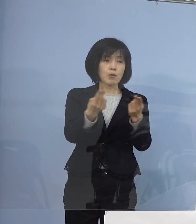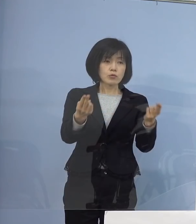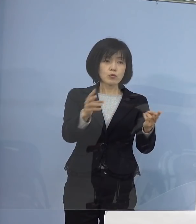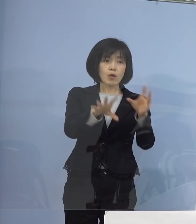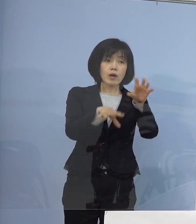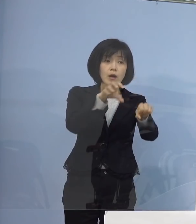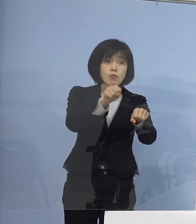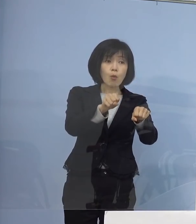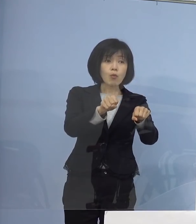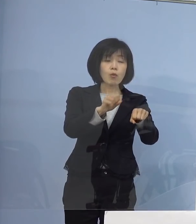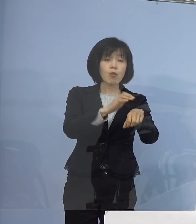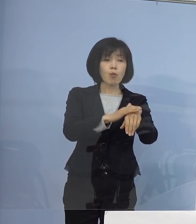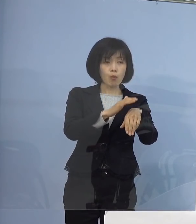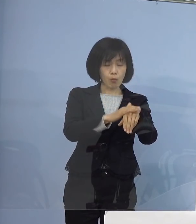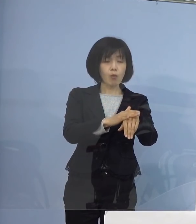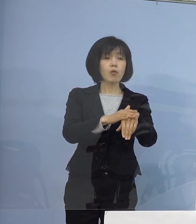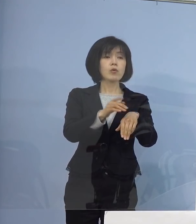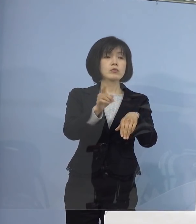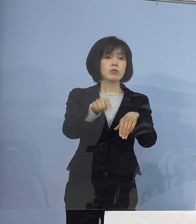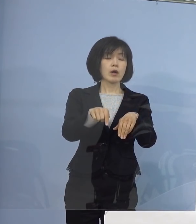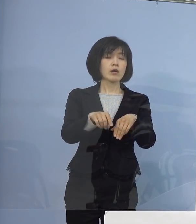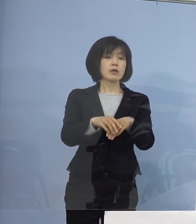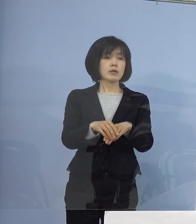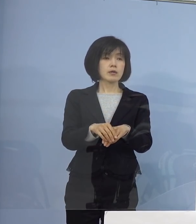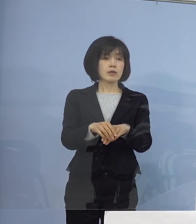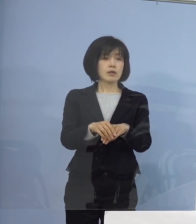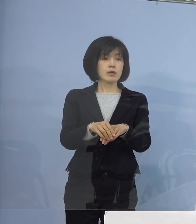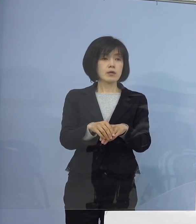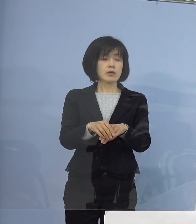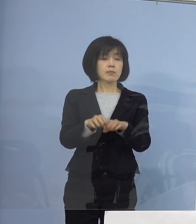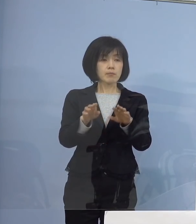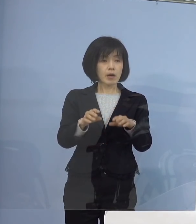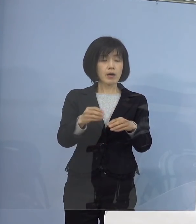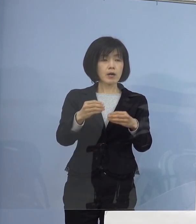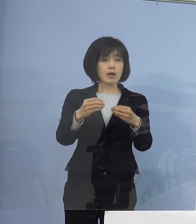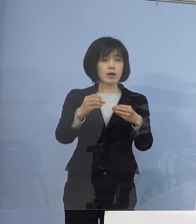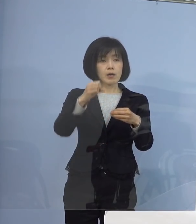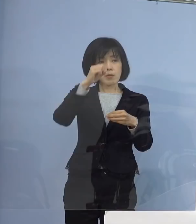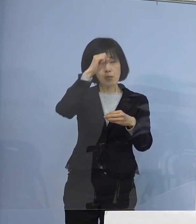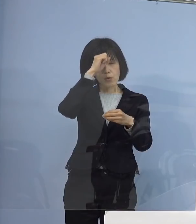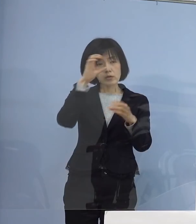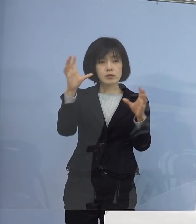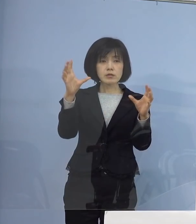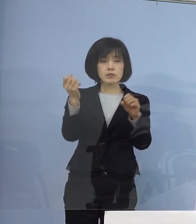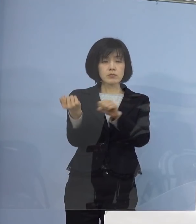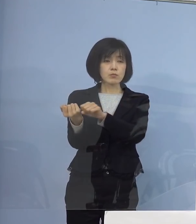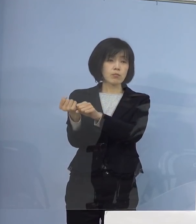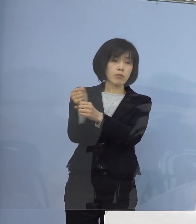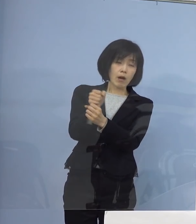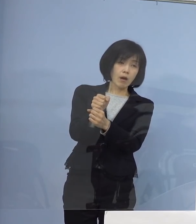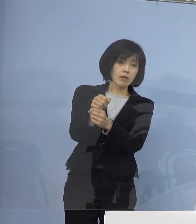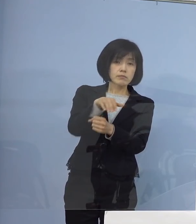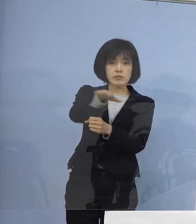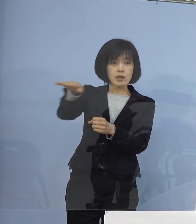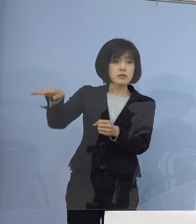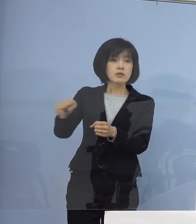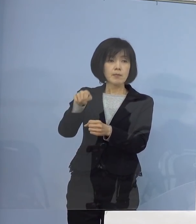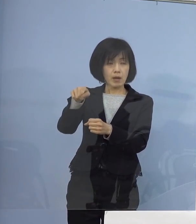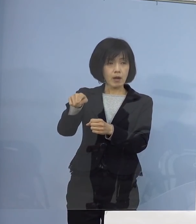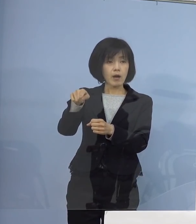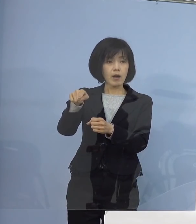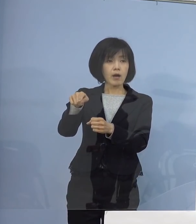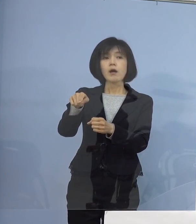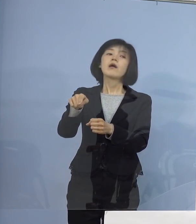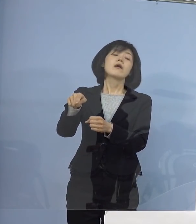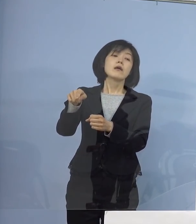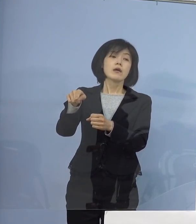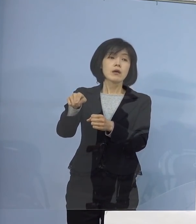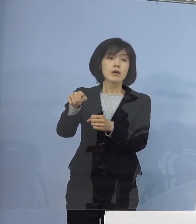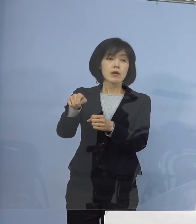あるいはもう既に症状が回復される軽快された皆様方を しかし医療のケアがいる